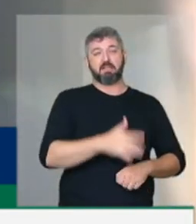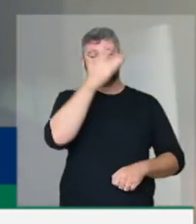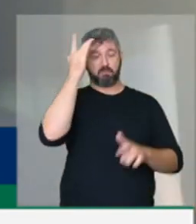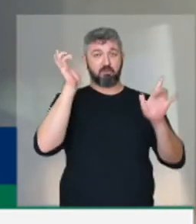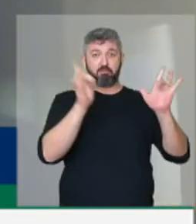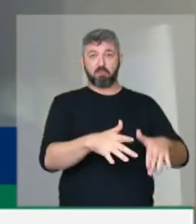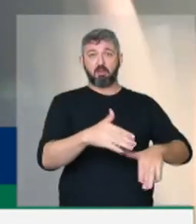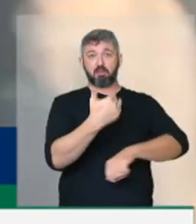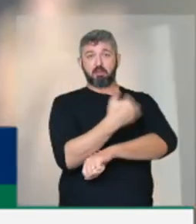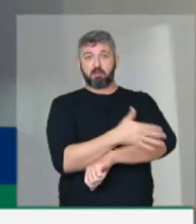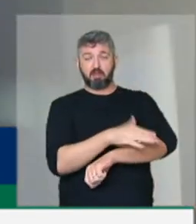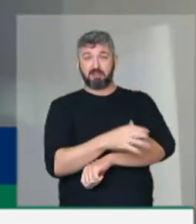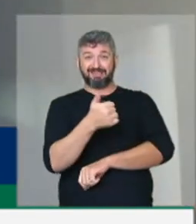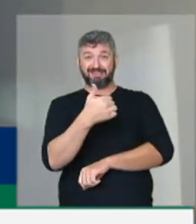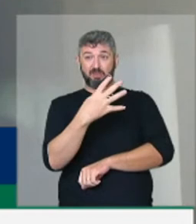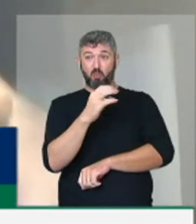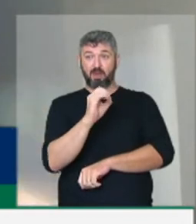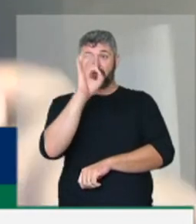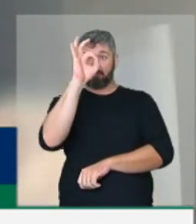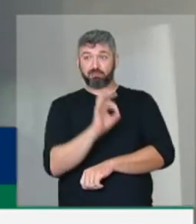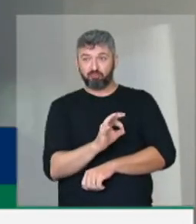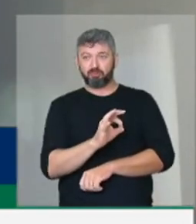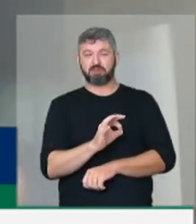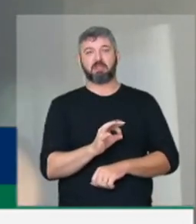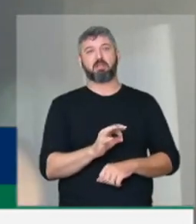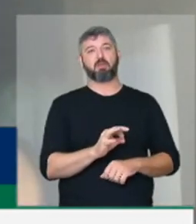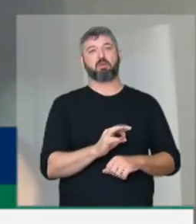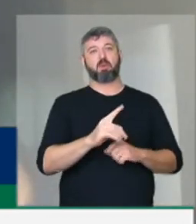EM SITUAÇÃO DE RUA, CRESCEU 140% AO MENOS A POPULAÇÃO EM SITUAÇÃO DE RUA. TEM MAIS